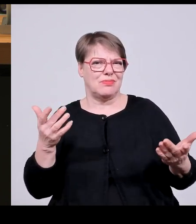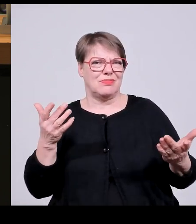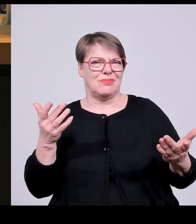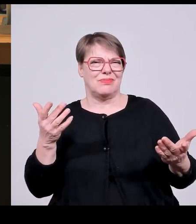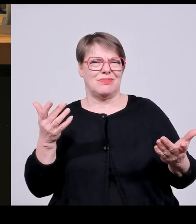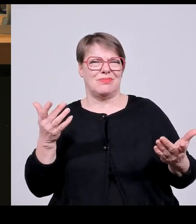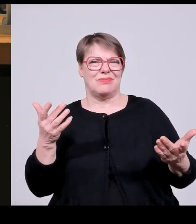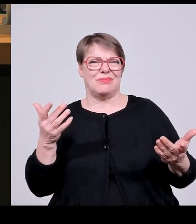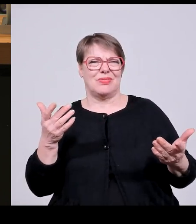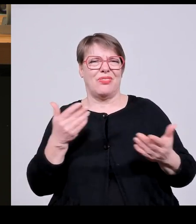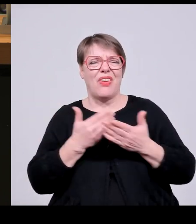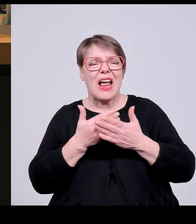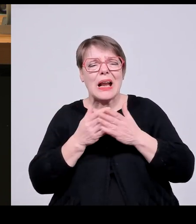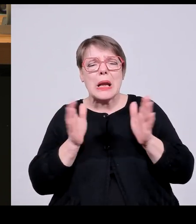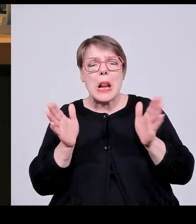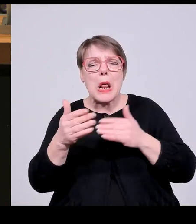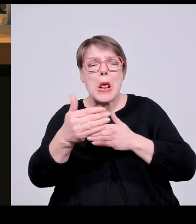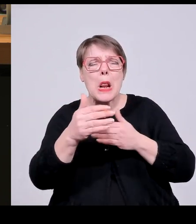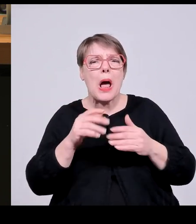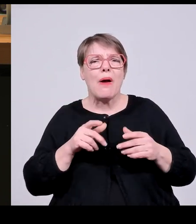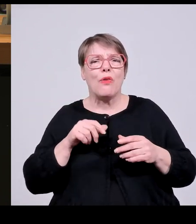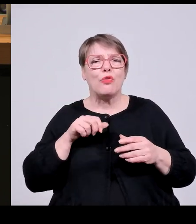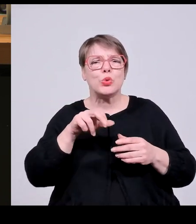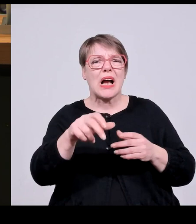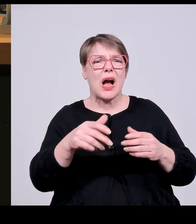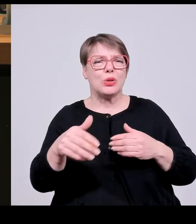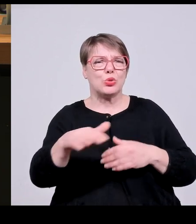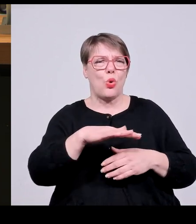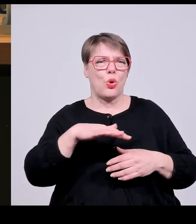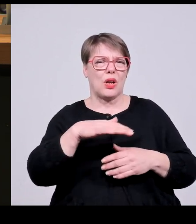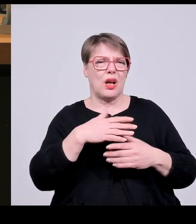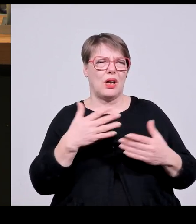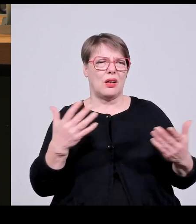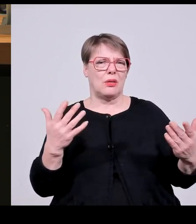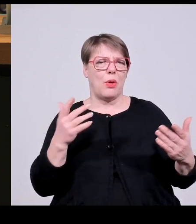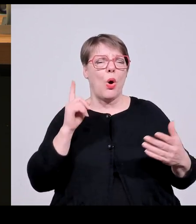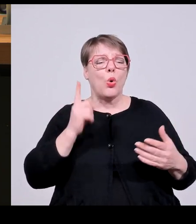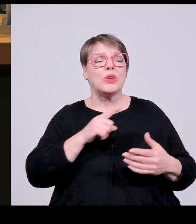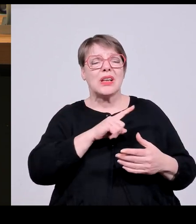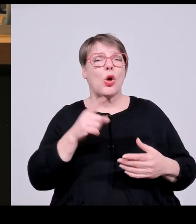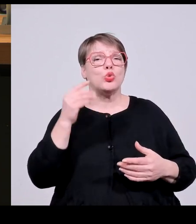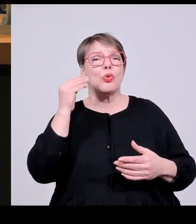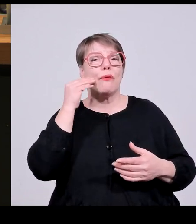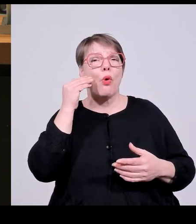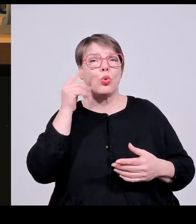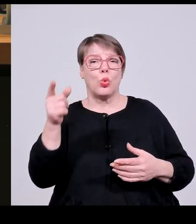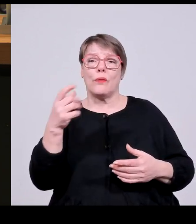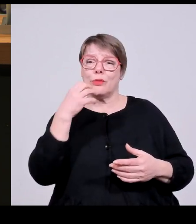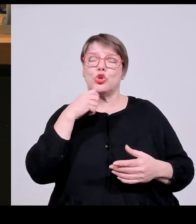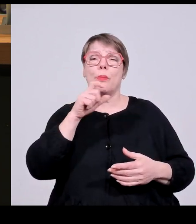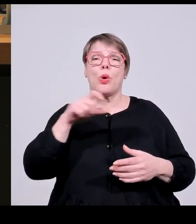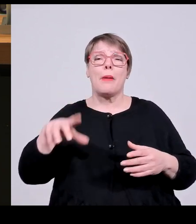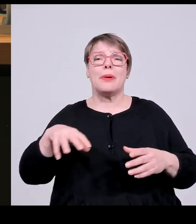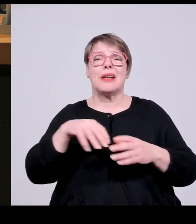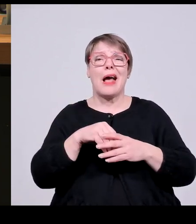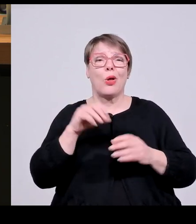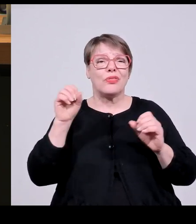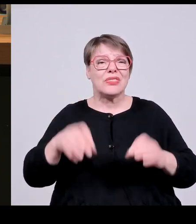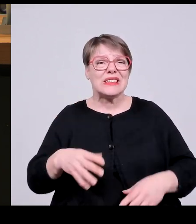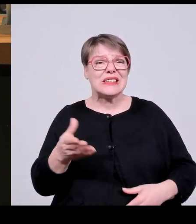Das ist sehr bedauerlich, denn da ist zum Beispiel der Punkt Typengenehmigung enth. Den wollen wir auch als Bündnis 90/die Grünen denn auch